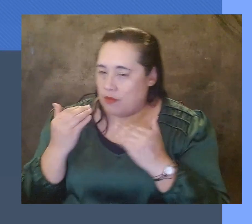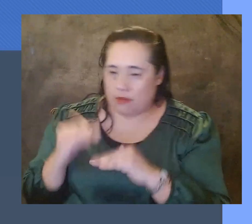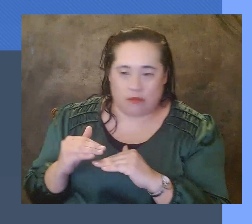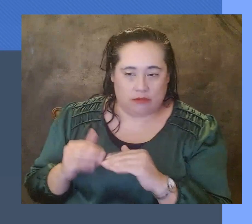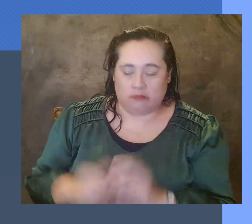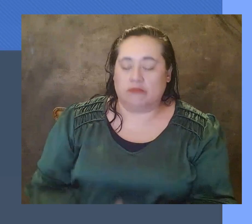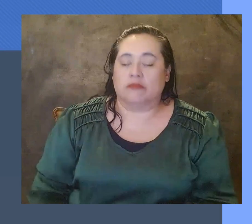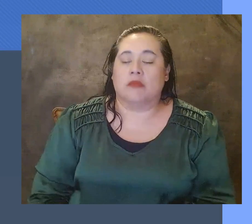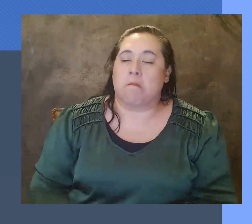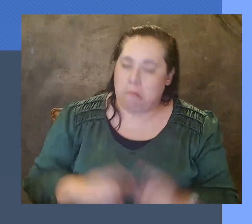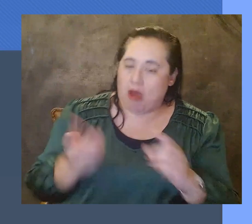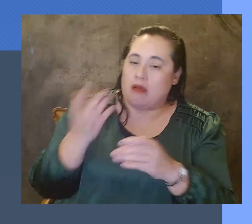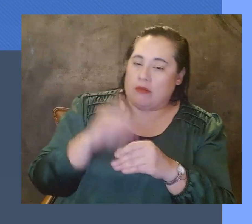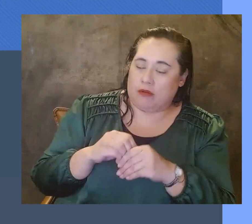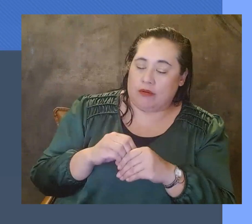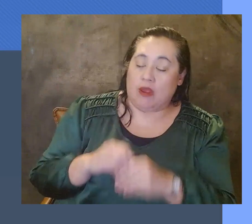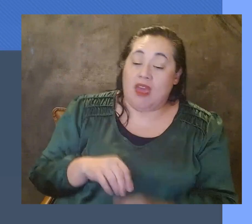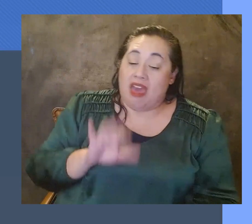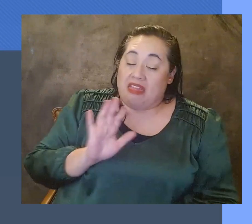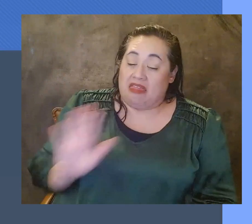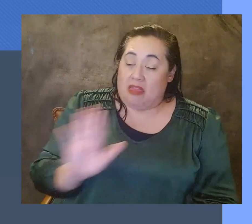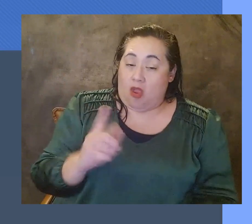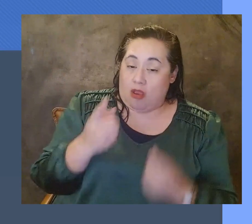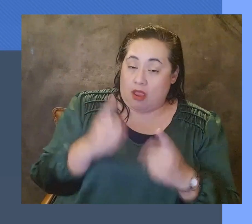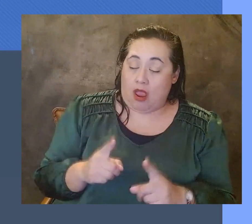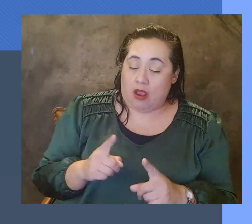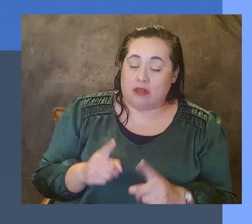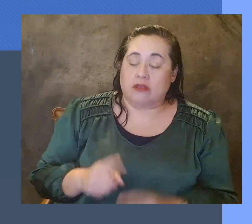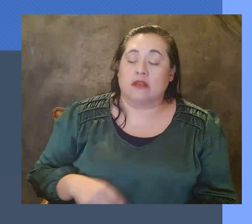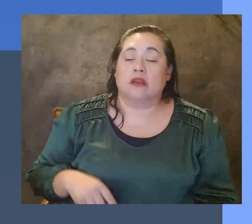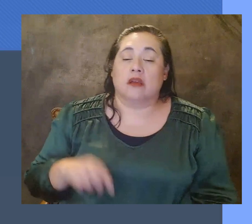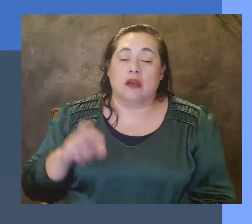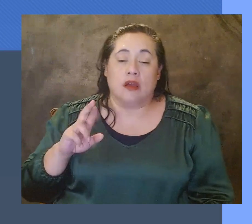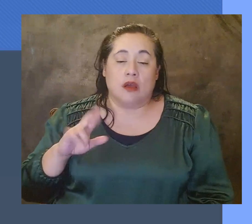En este caso la misión del registro de intérpretes de ...